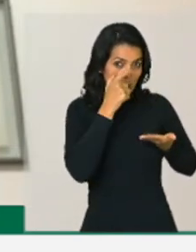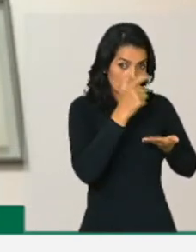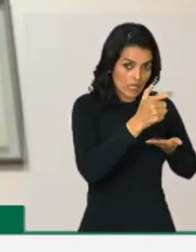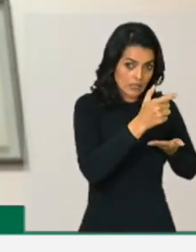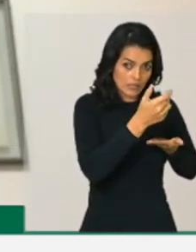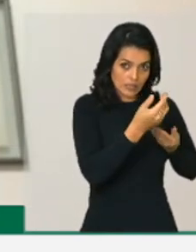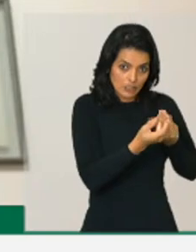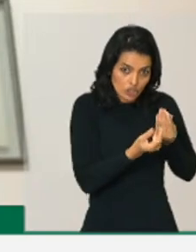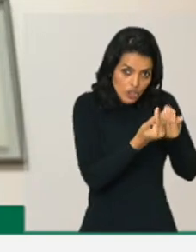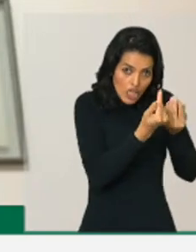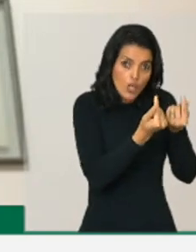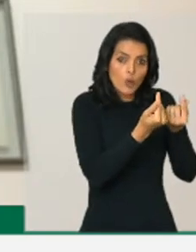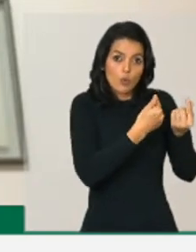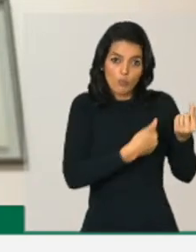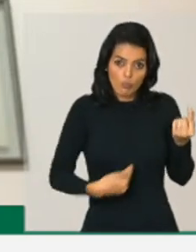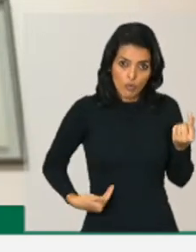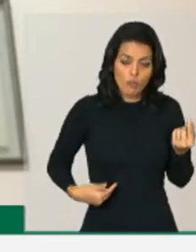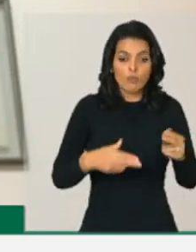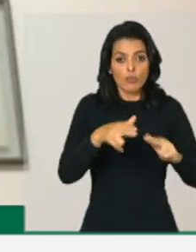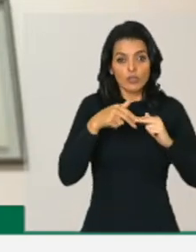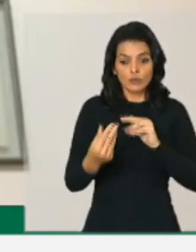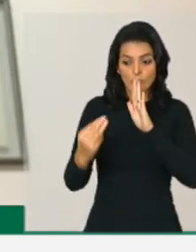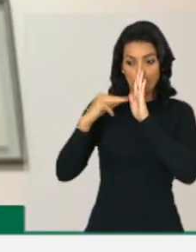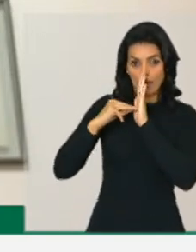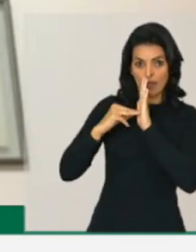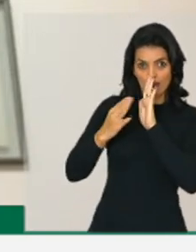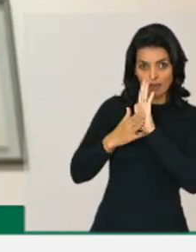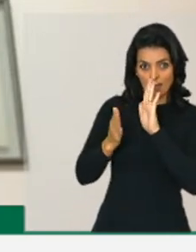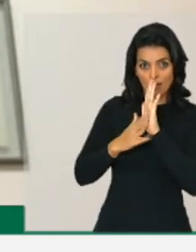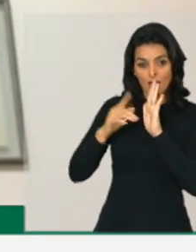FORMA COMO SE TRATA E COMO SE... USA O INTERESSE PÚBLICO A FAVOR DO INTERESSE PRIVADO.